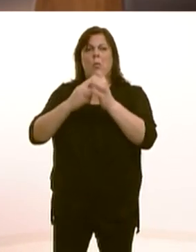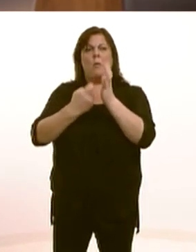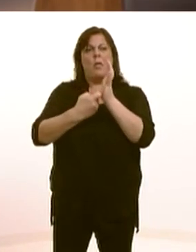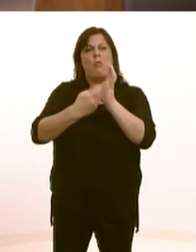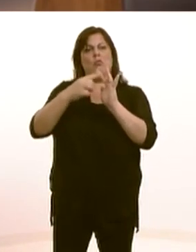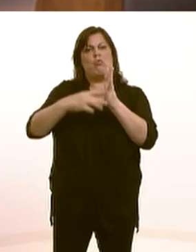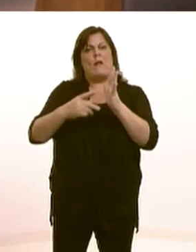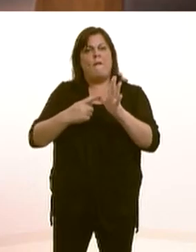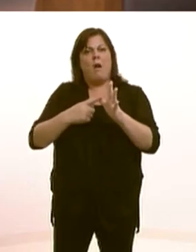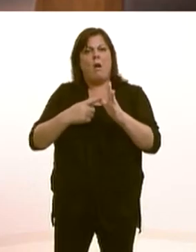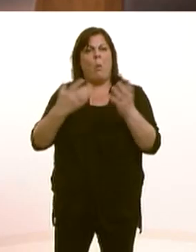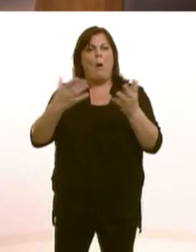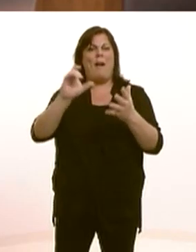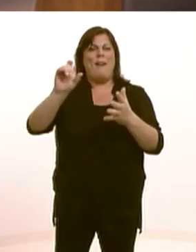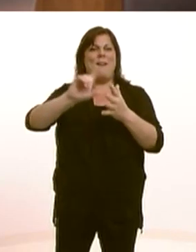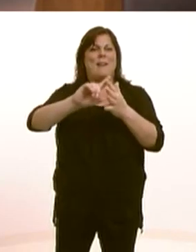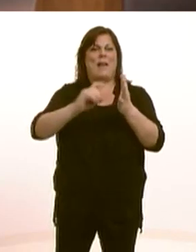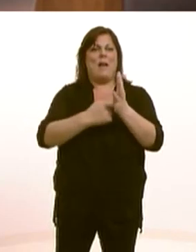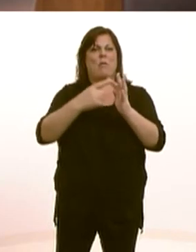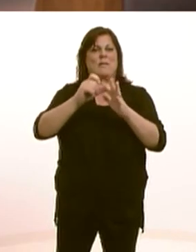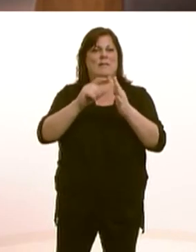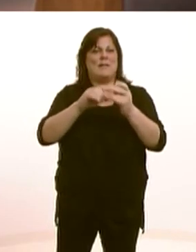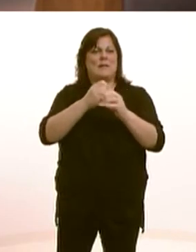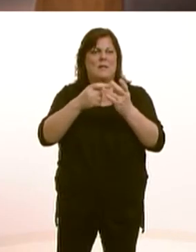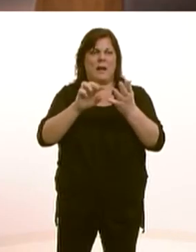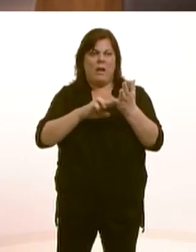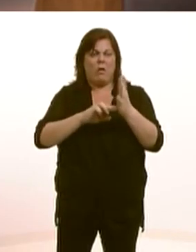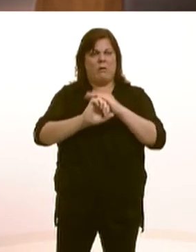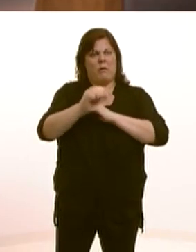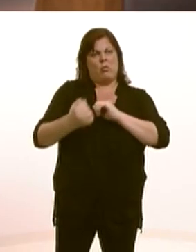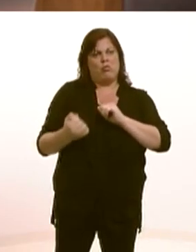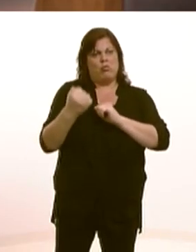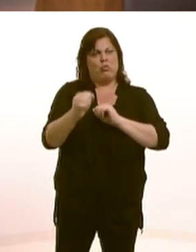Iawn, cafodd y gwasanaethau eu cymryd drosodd gan gwmnÔau eraill, ond allwn ni ddim parhau